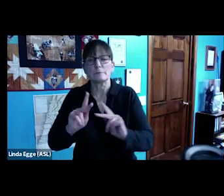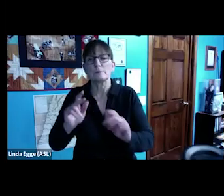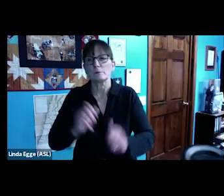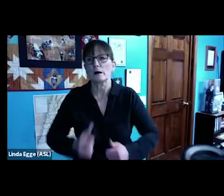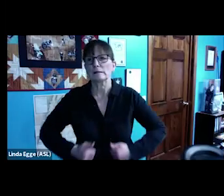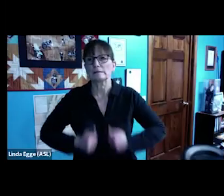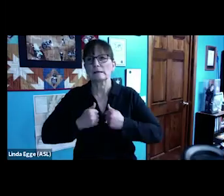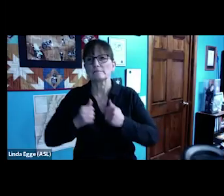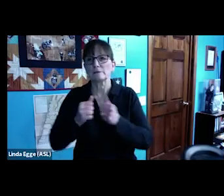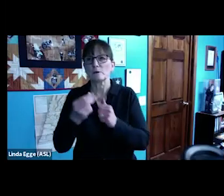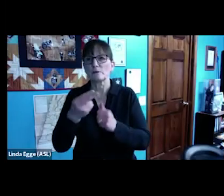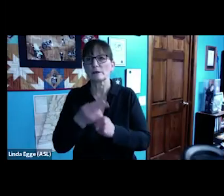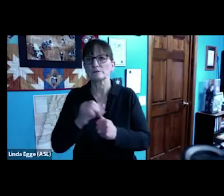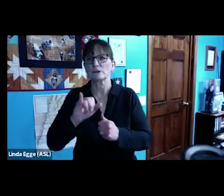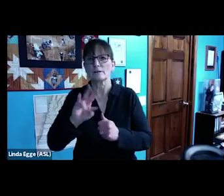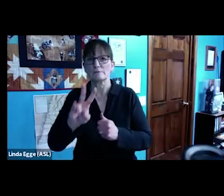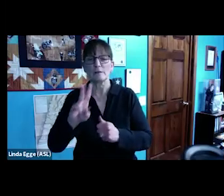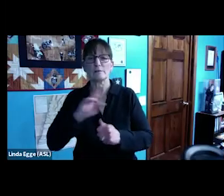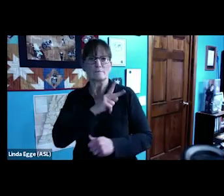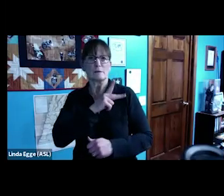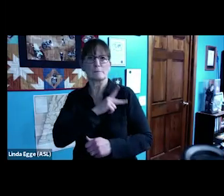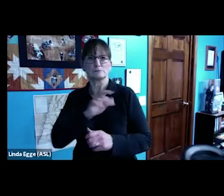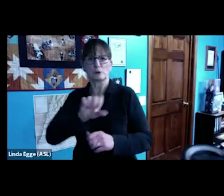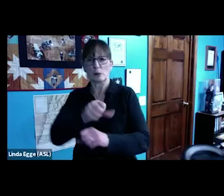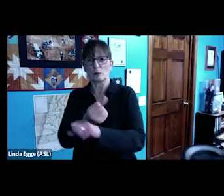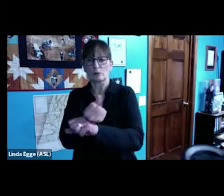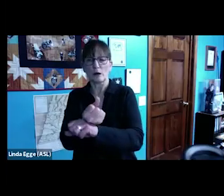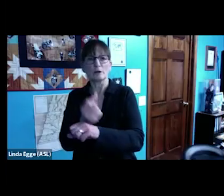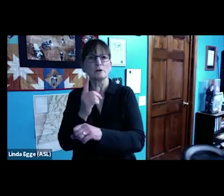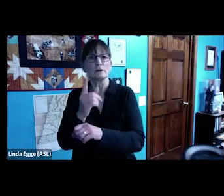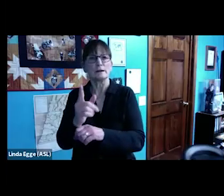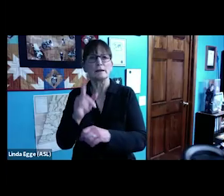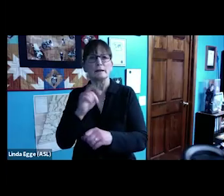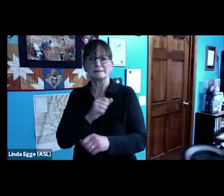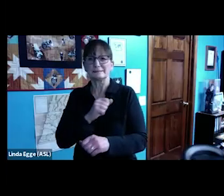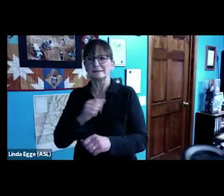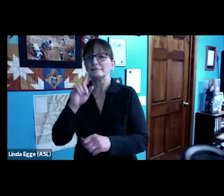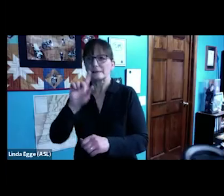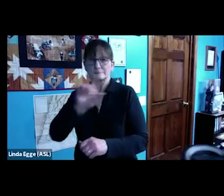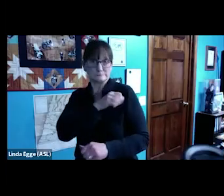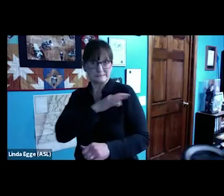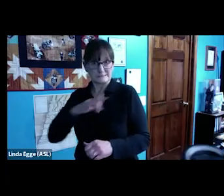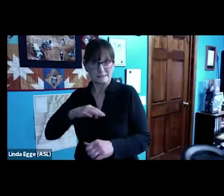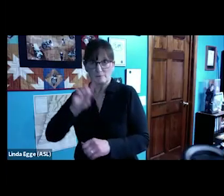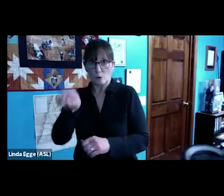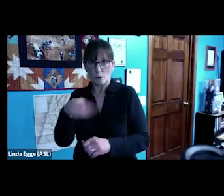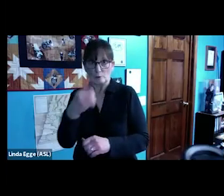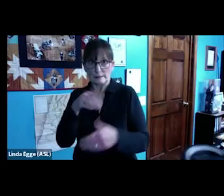Con eso, me aseguro de incluir todo y también incluyo el nombre del cliente en esa etiqueta,